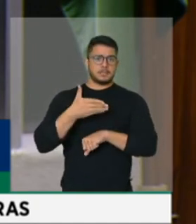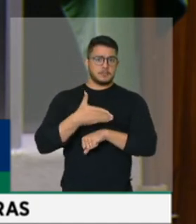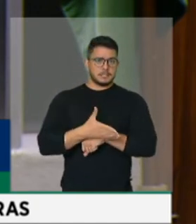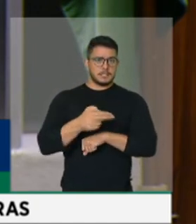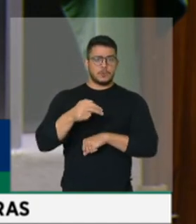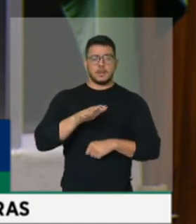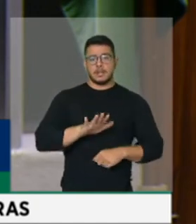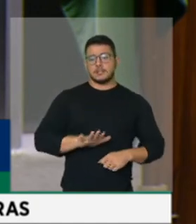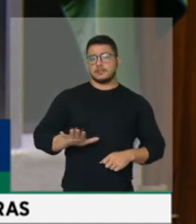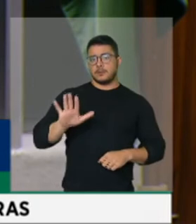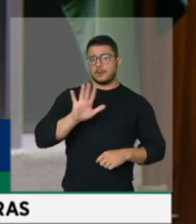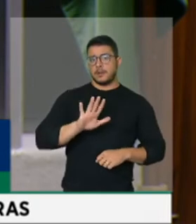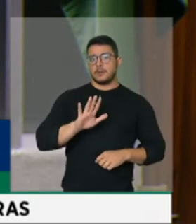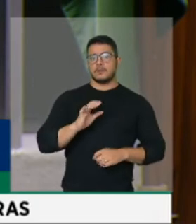MAIS DO QUE ISSO, NO SEGMENTO DE GERAÇÃO A EMPRESA